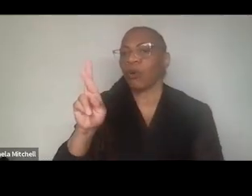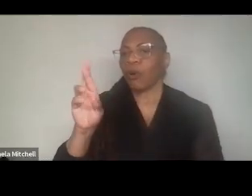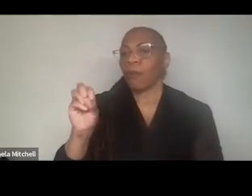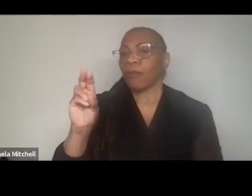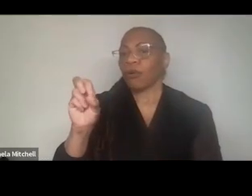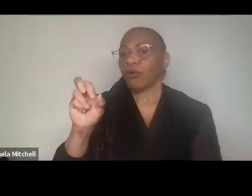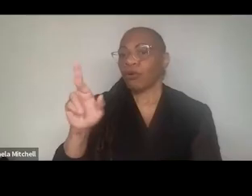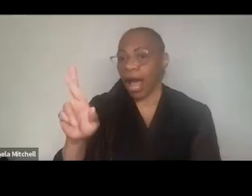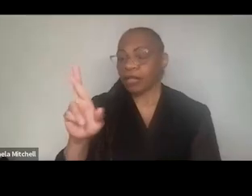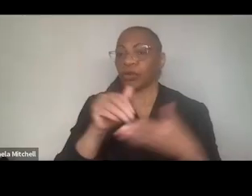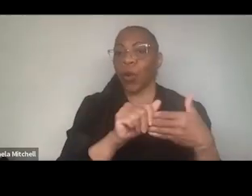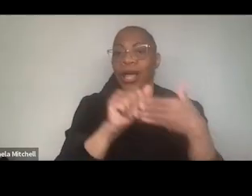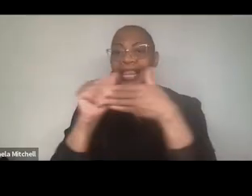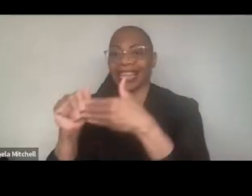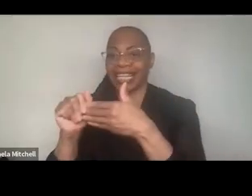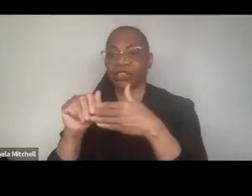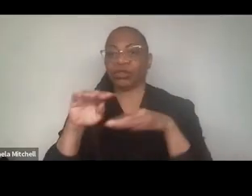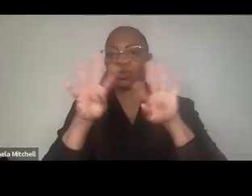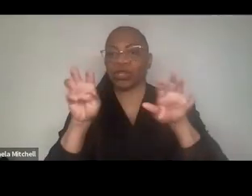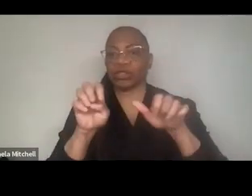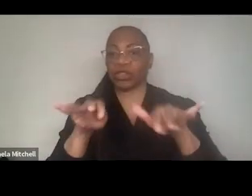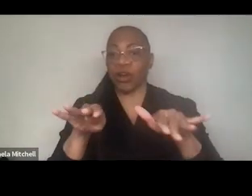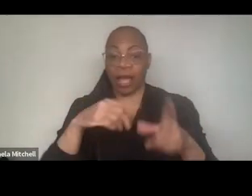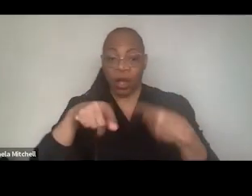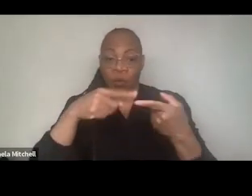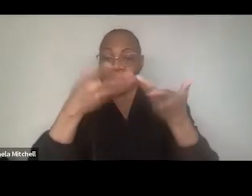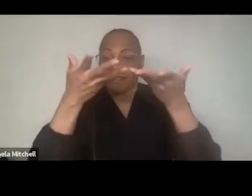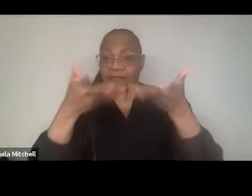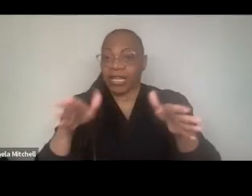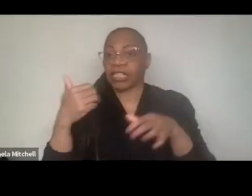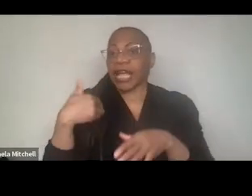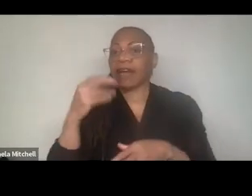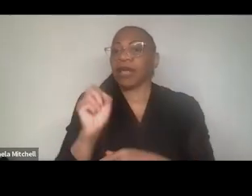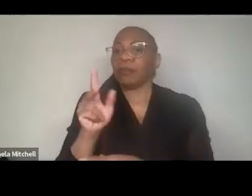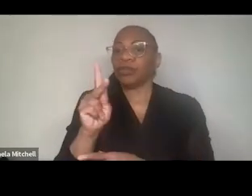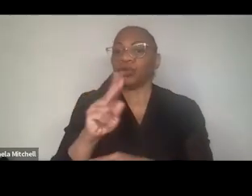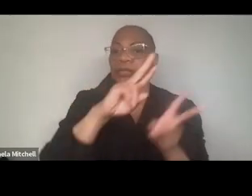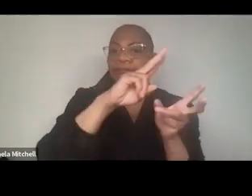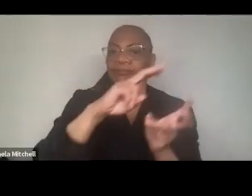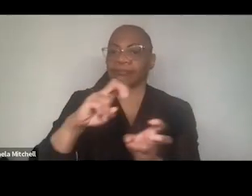Y si completan la evaluación, también tendrán la oportunidad de descargar un certificado de asistencia